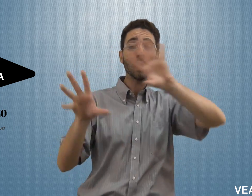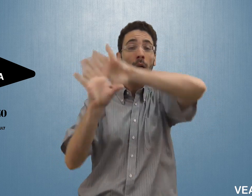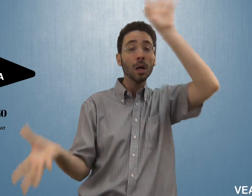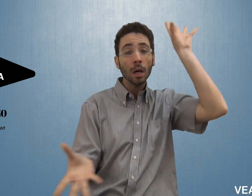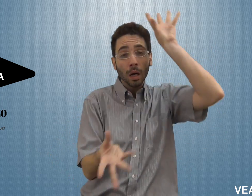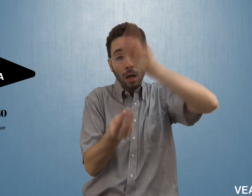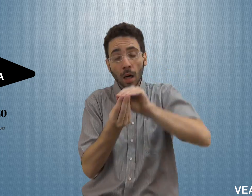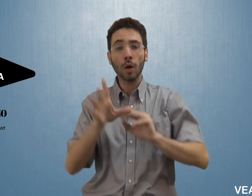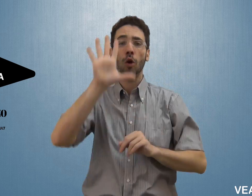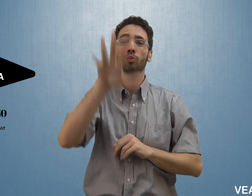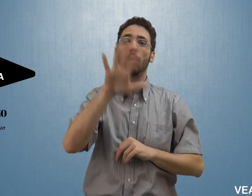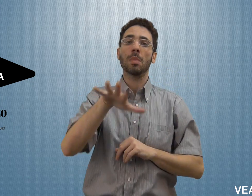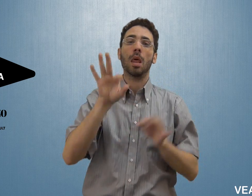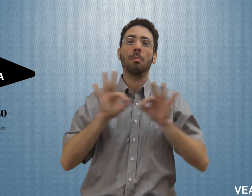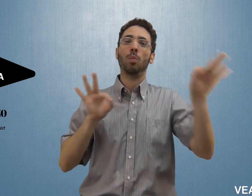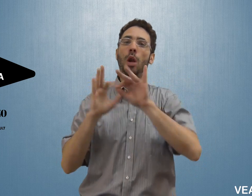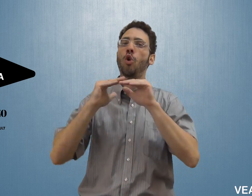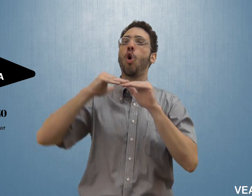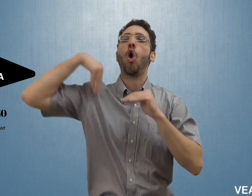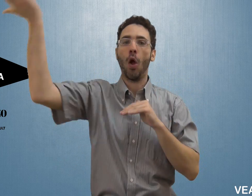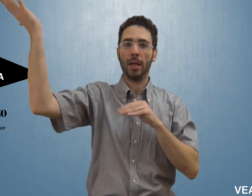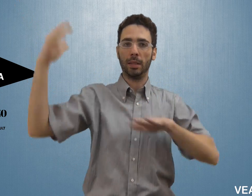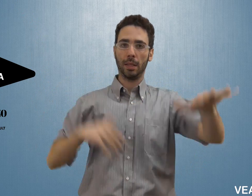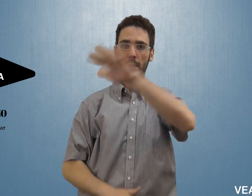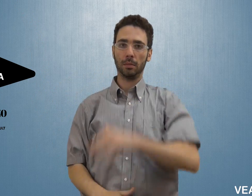su più di 5.000 metri quadri di superficie,